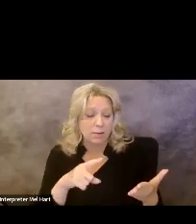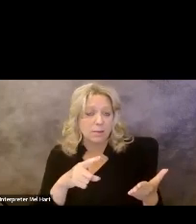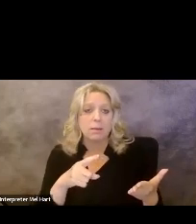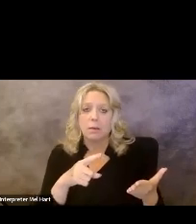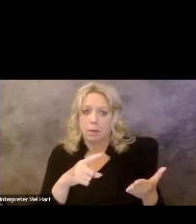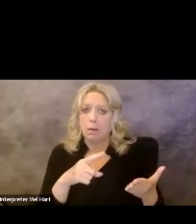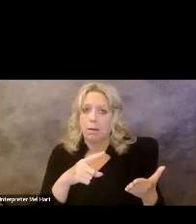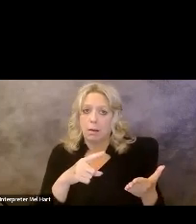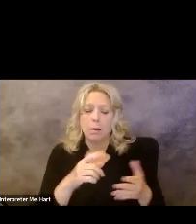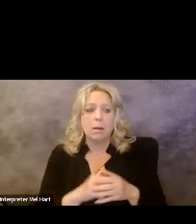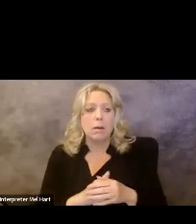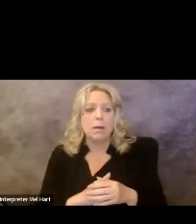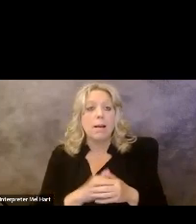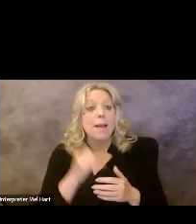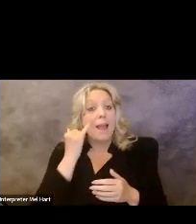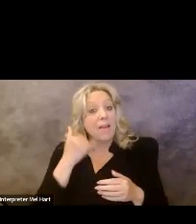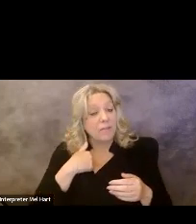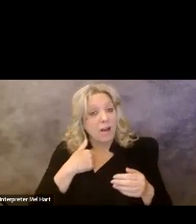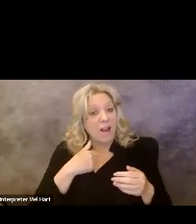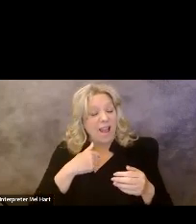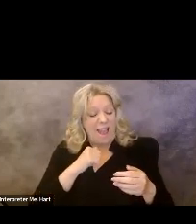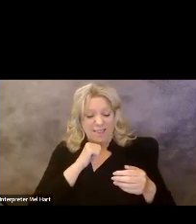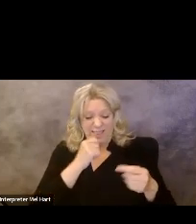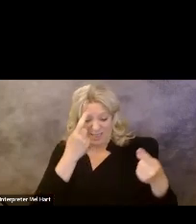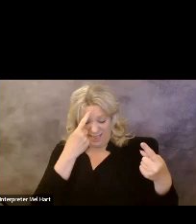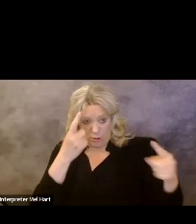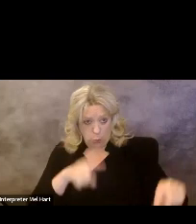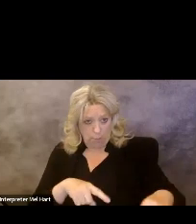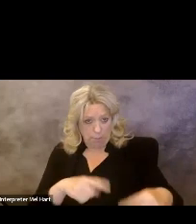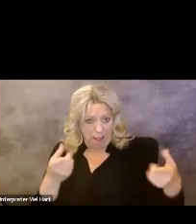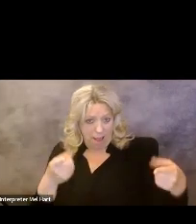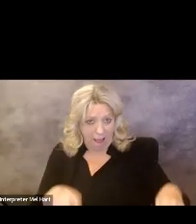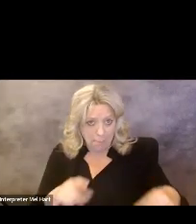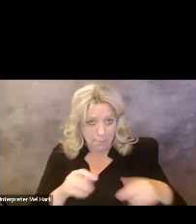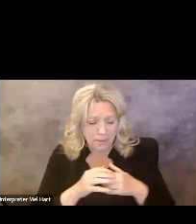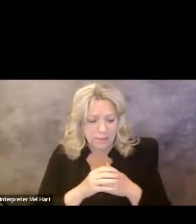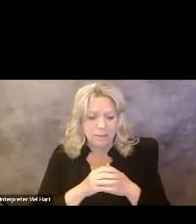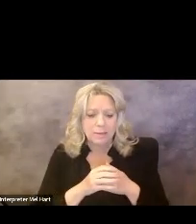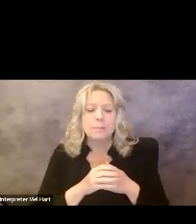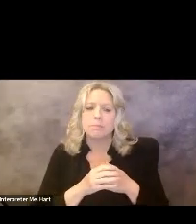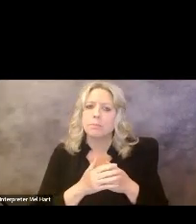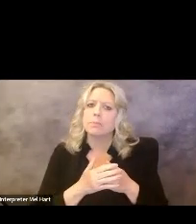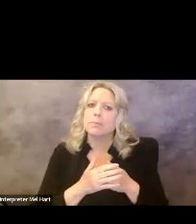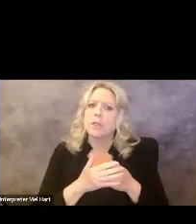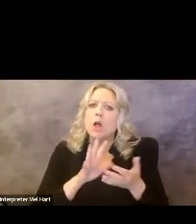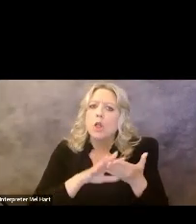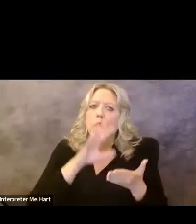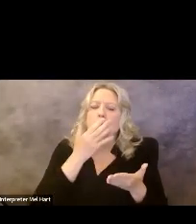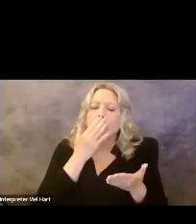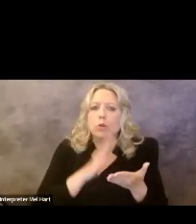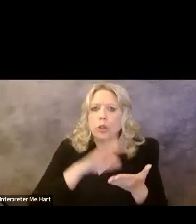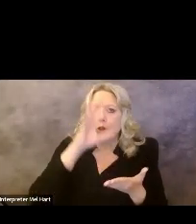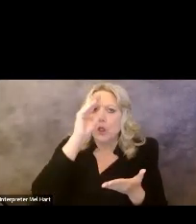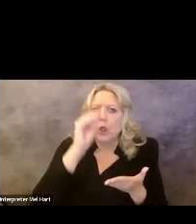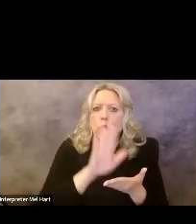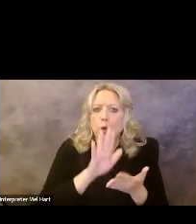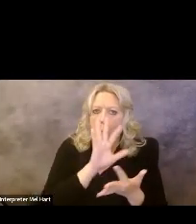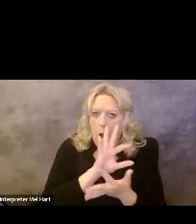aprenda sobre sus opciones a través del distrito, la LEA, el SELPA o a través del CDE. Hay mucha